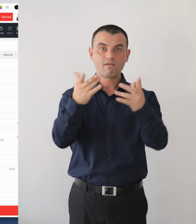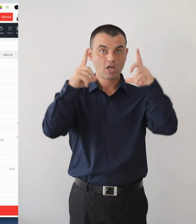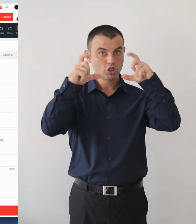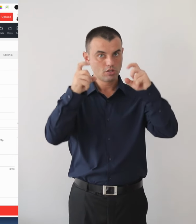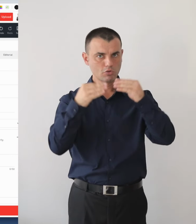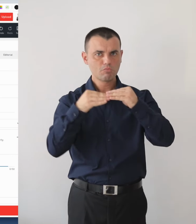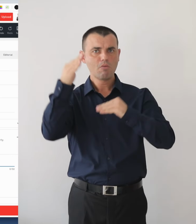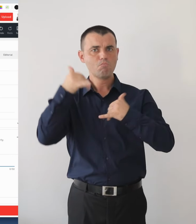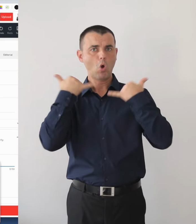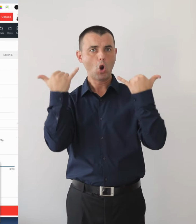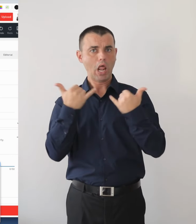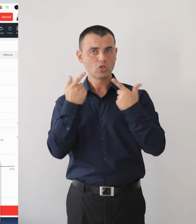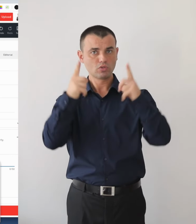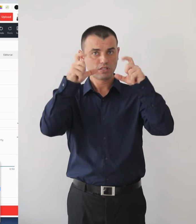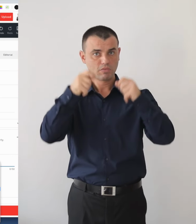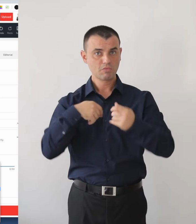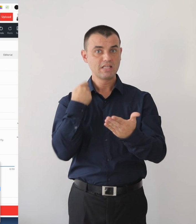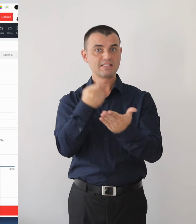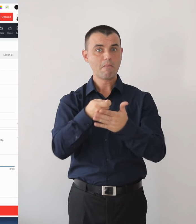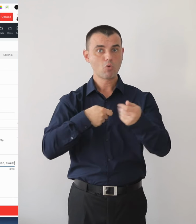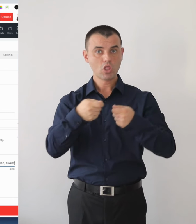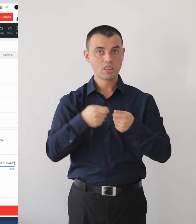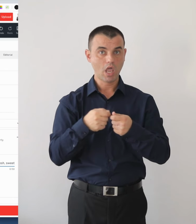което означава, че ще бъде по-лесно снимката да се продава.